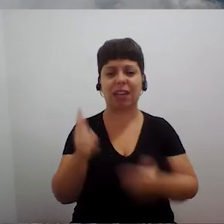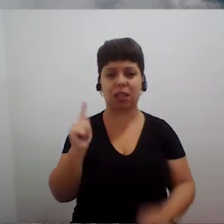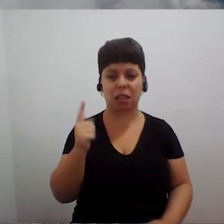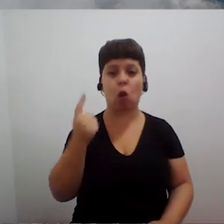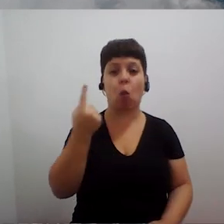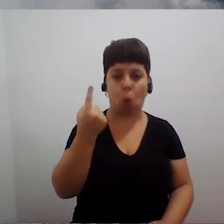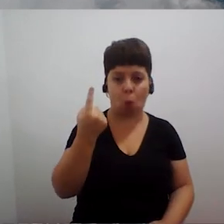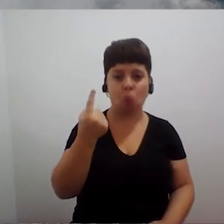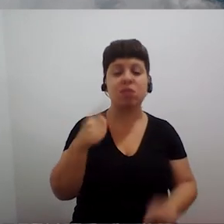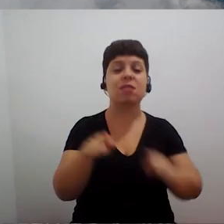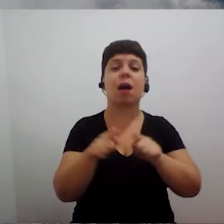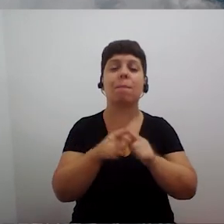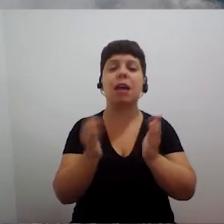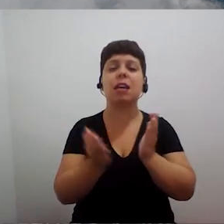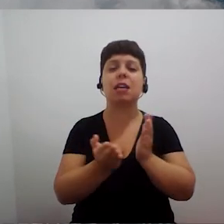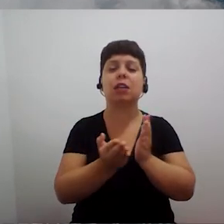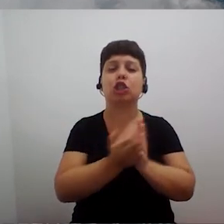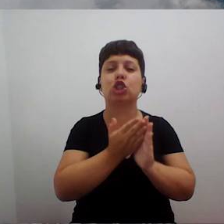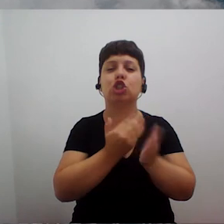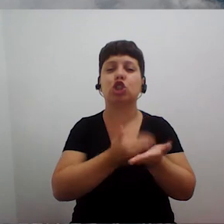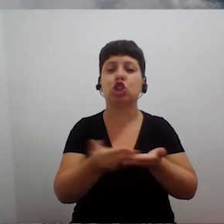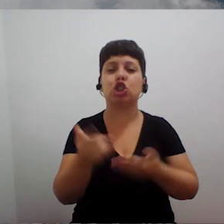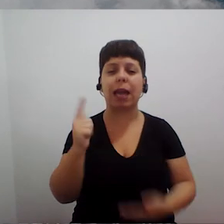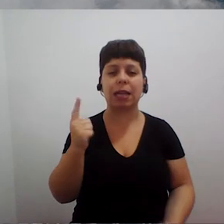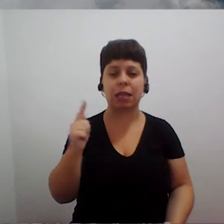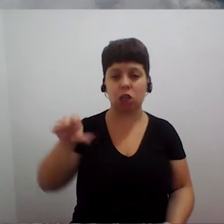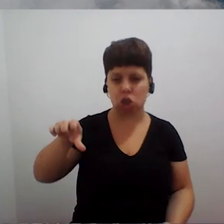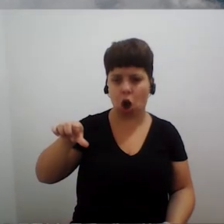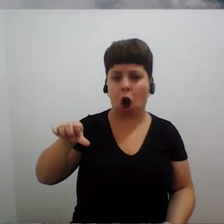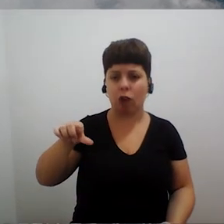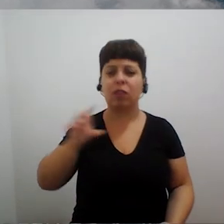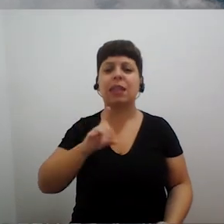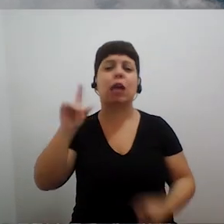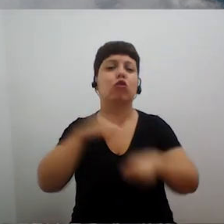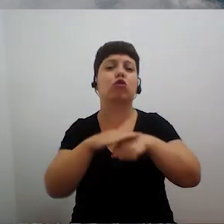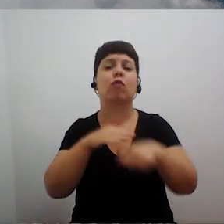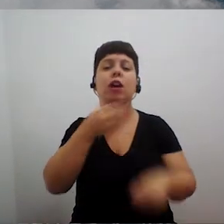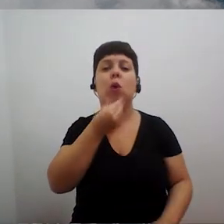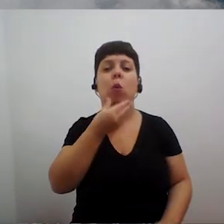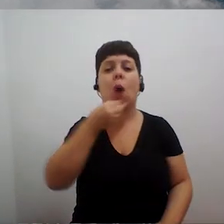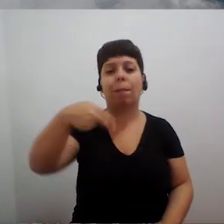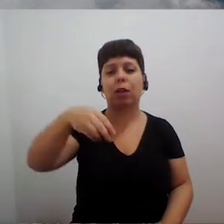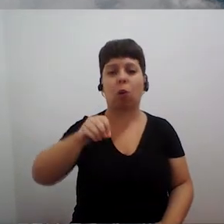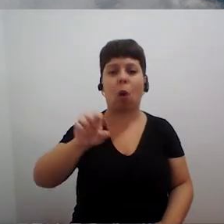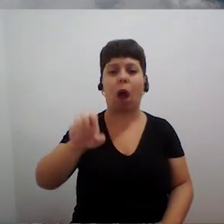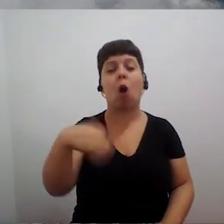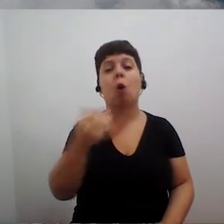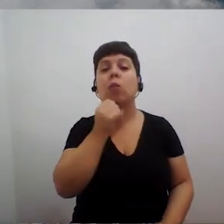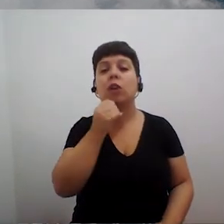em Gênesis 9 Quando Deus falou com a Noé é repetido várias vezes por exemplo no Salmo